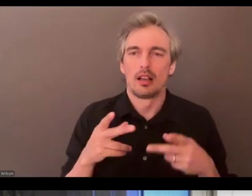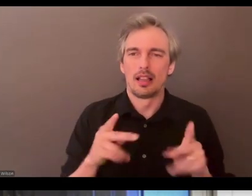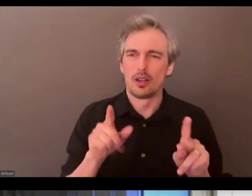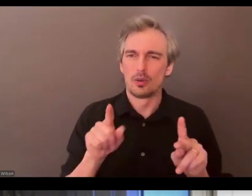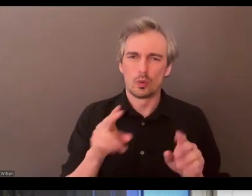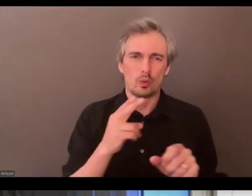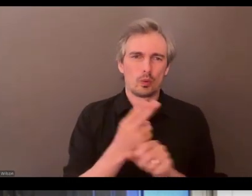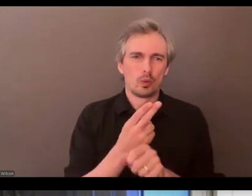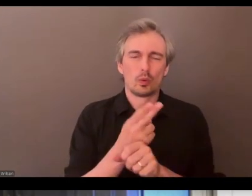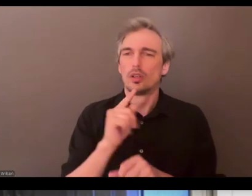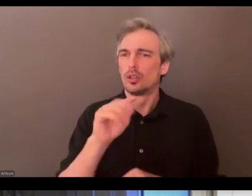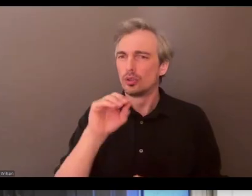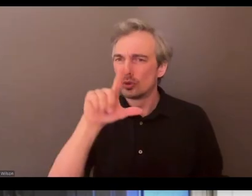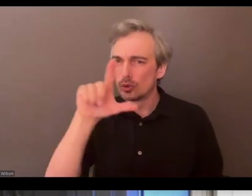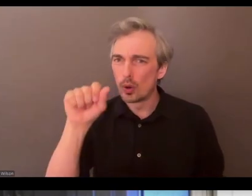そして、 Flourishというアプリもあります。